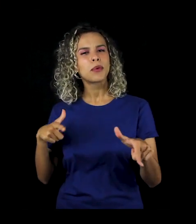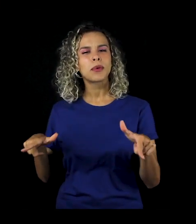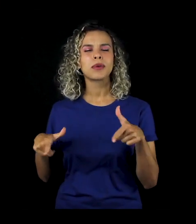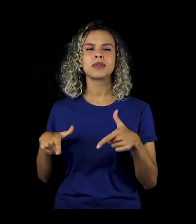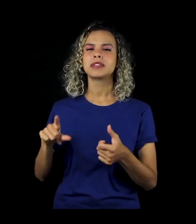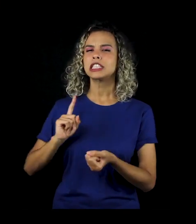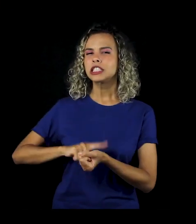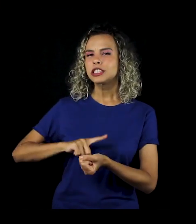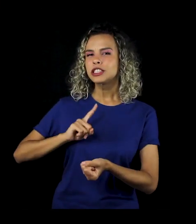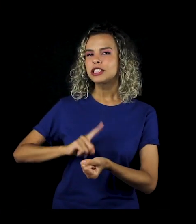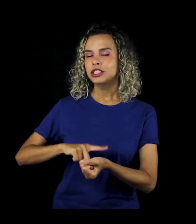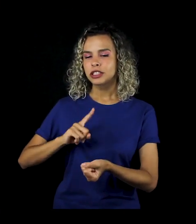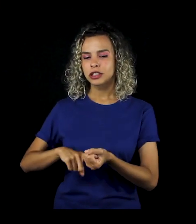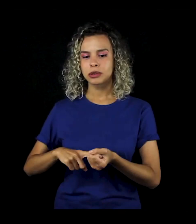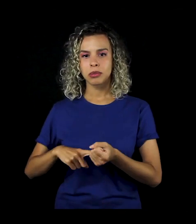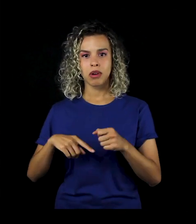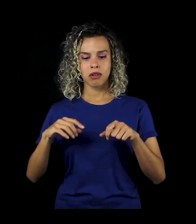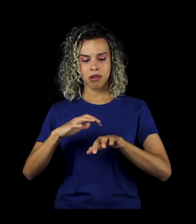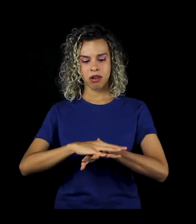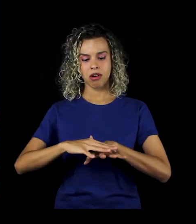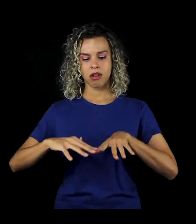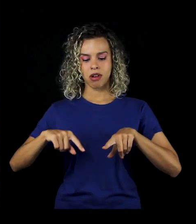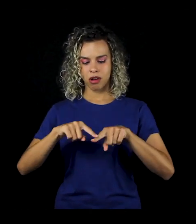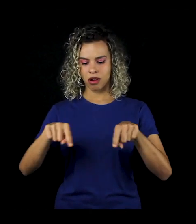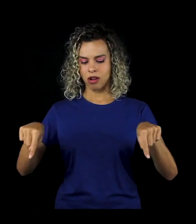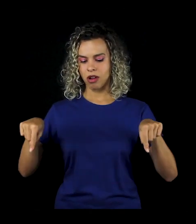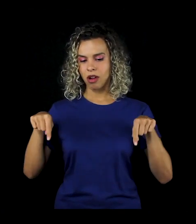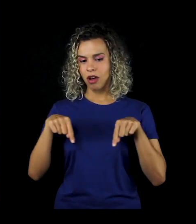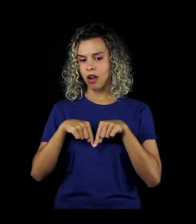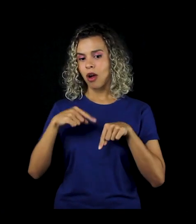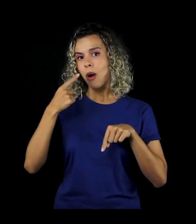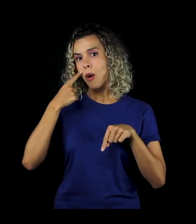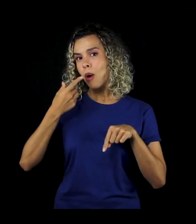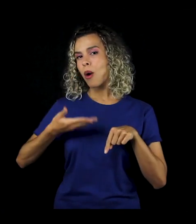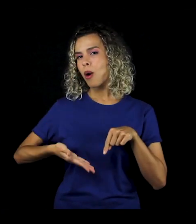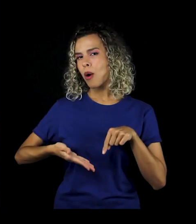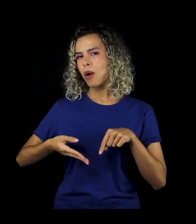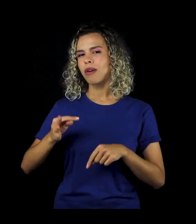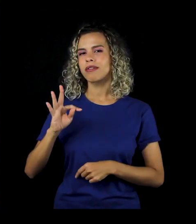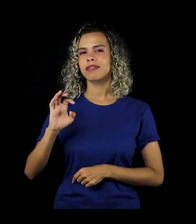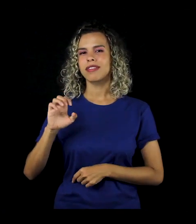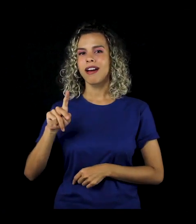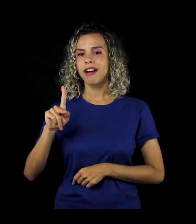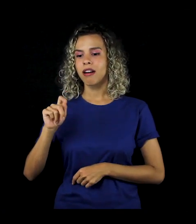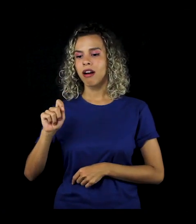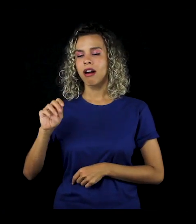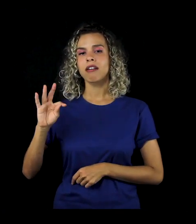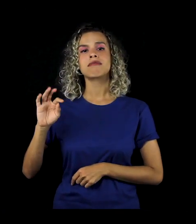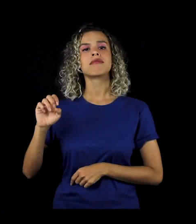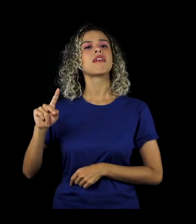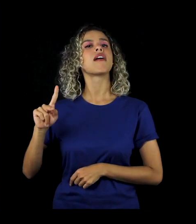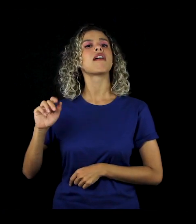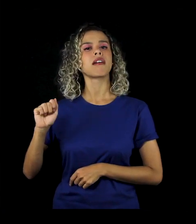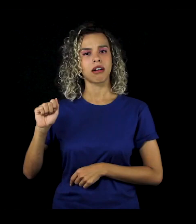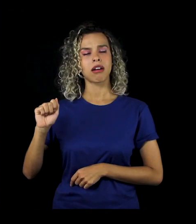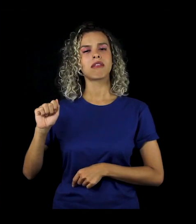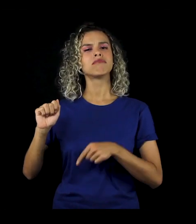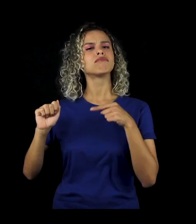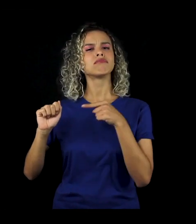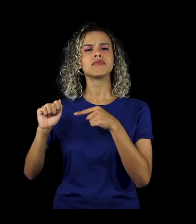Vejam só esta amarelinha chamada Teca-Teca, que é de origem africana.